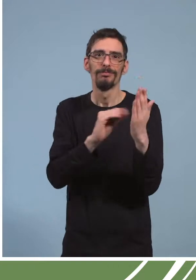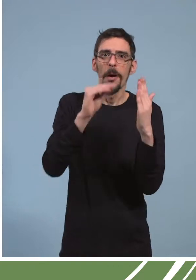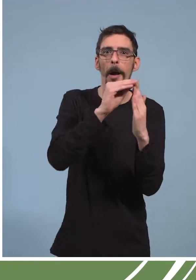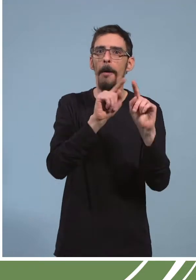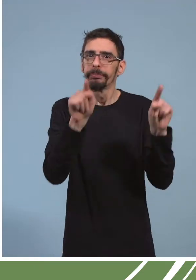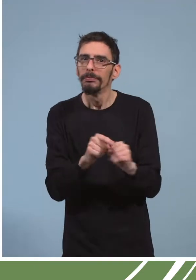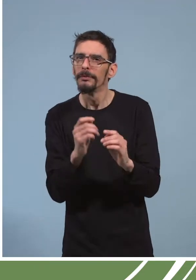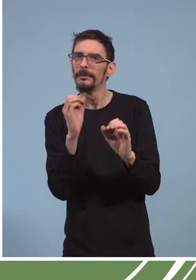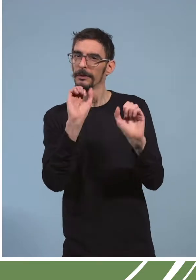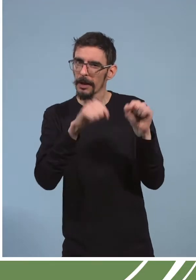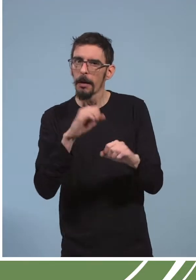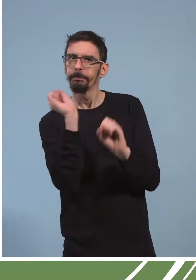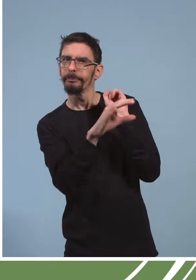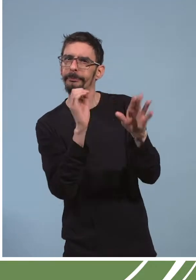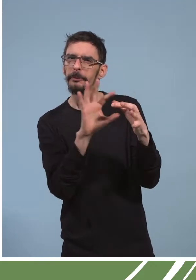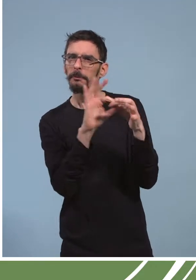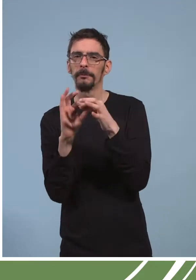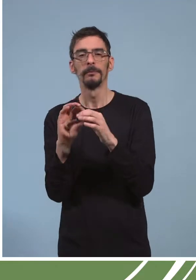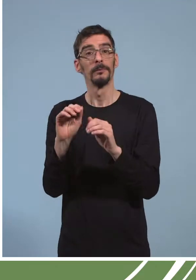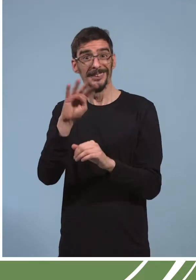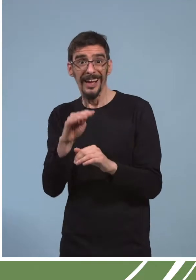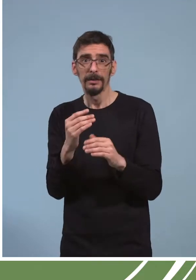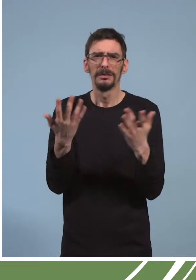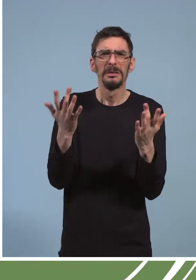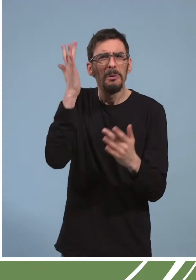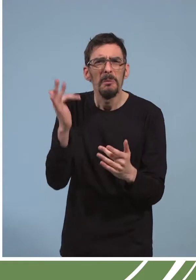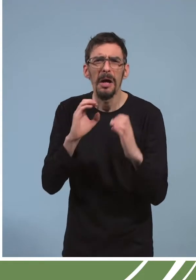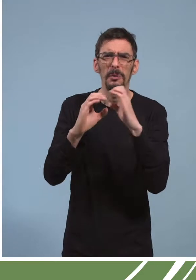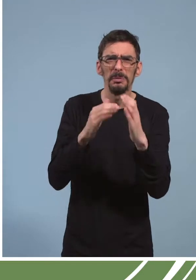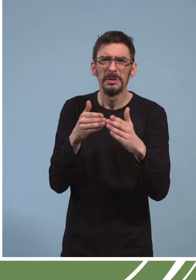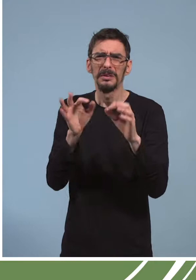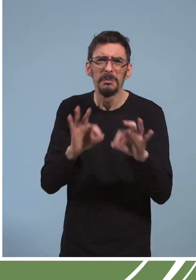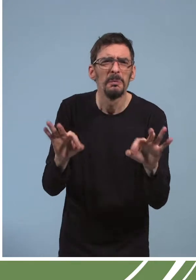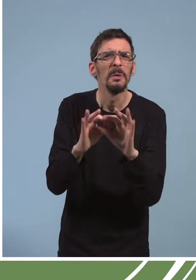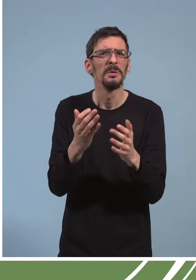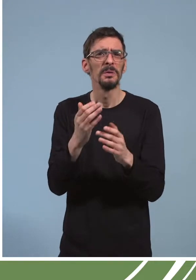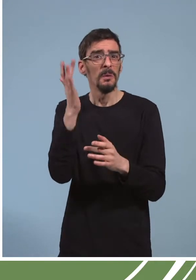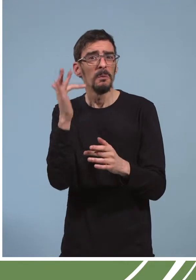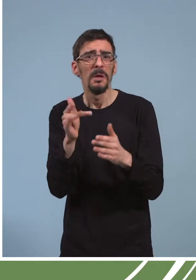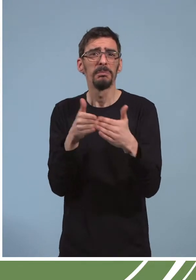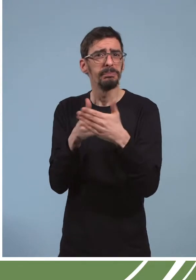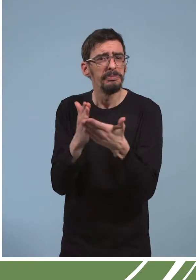Warum ist Kommunikation wichtig? Warum kann sie herausfordernd sein? Und so weiter... Gib den Teilnehmenden einen Überblick über jeden Schritt